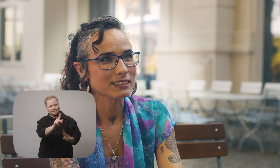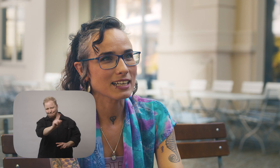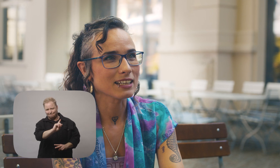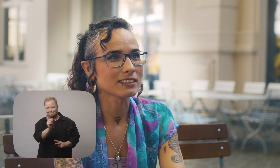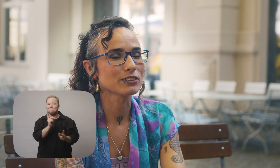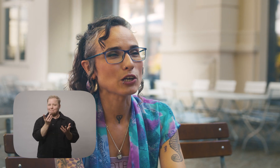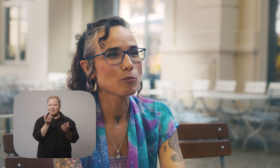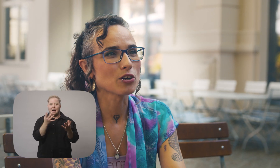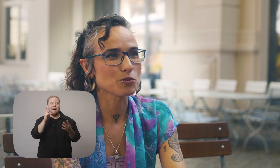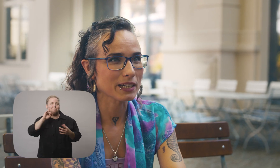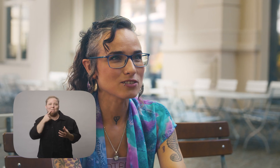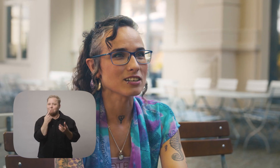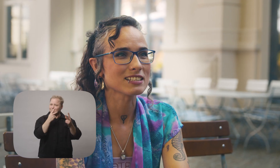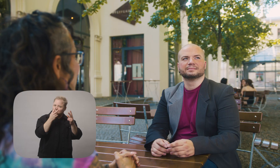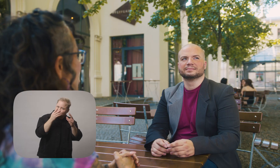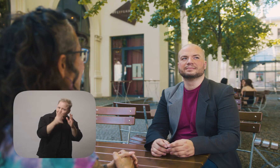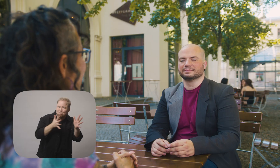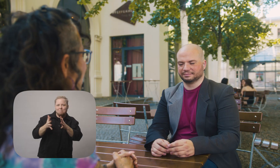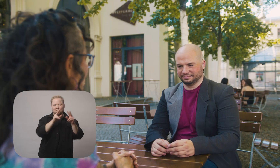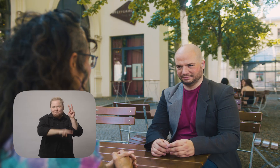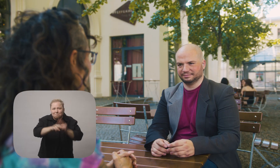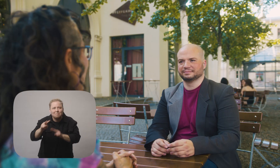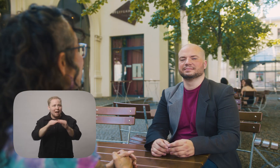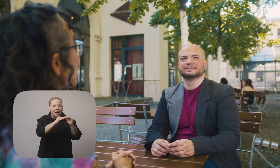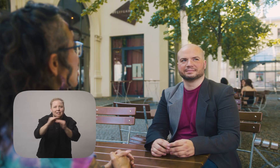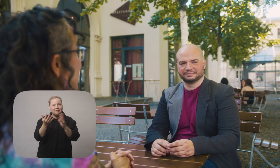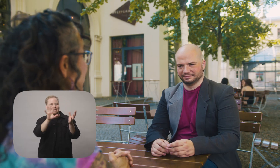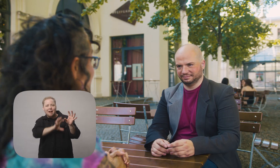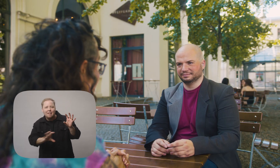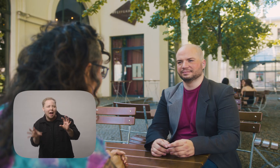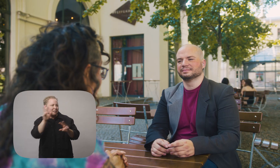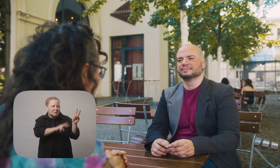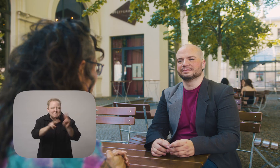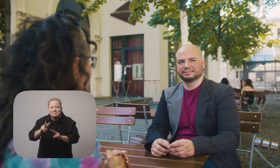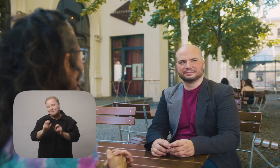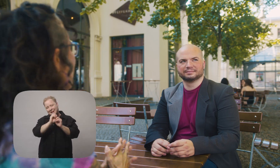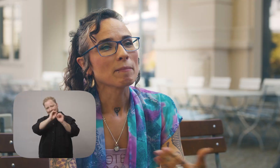die alle tauben Leute sprechen, sondern es gibt verschiedene Landessprachen. Es gibt verschiedene Dialekte.